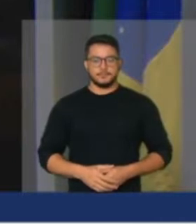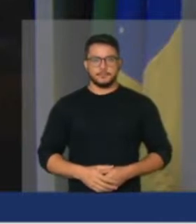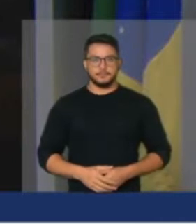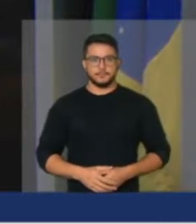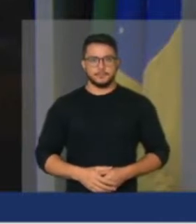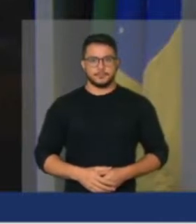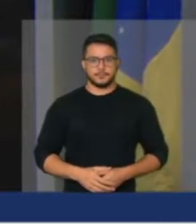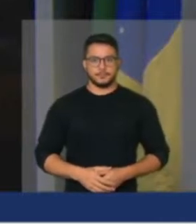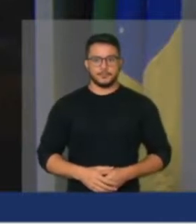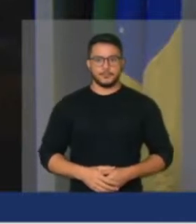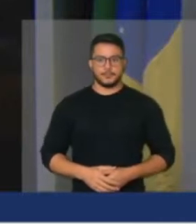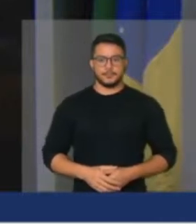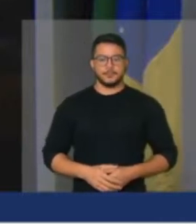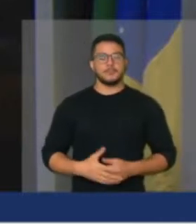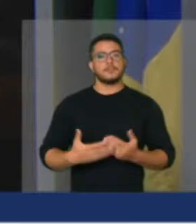PEDIRIA A PERMISSÃO, SENHOR